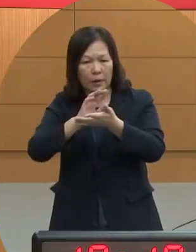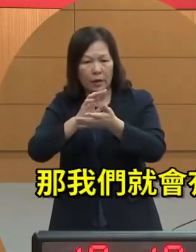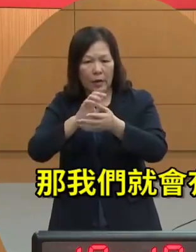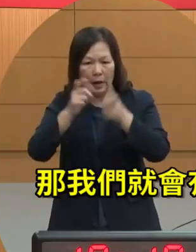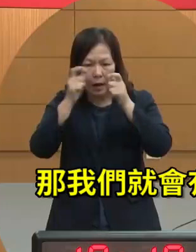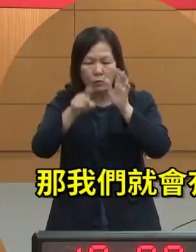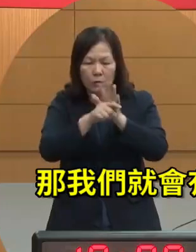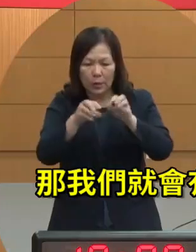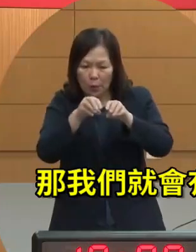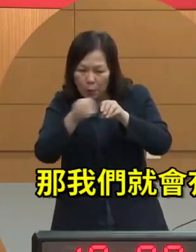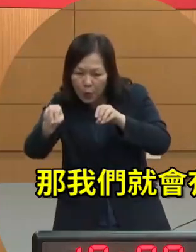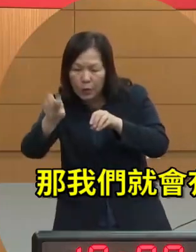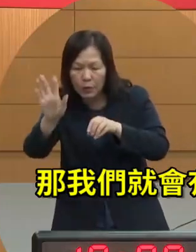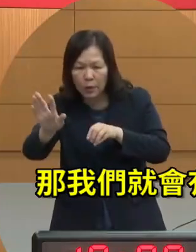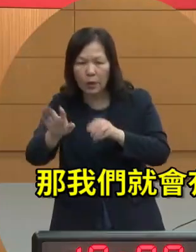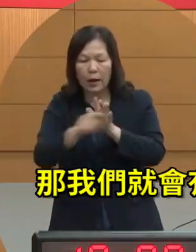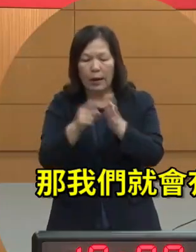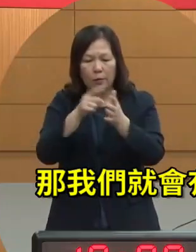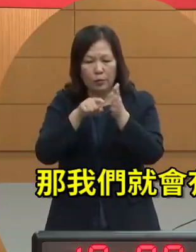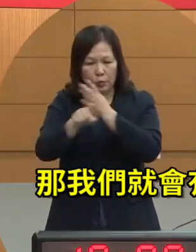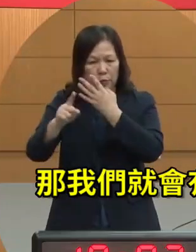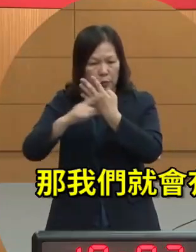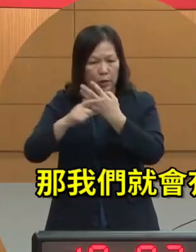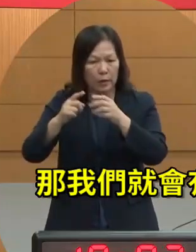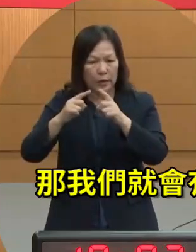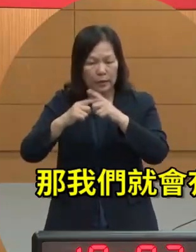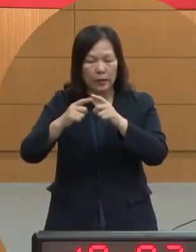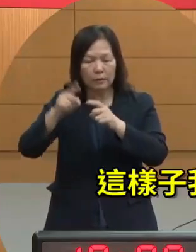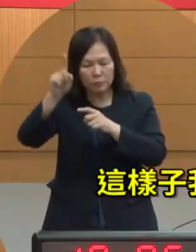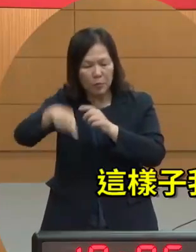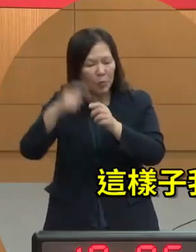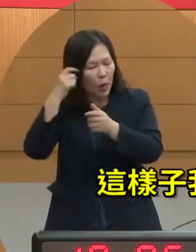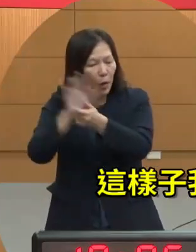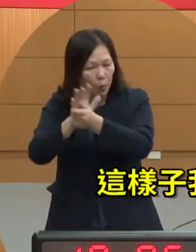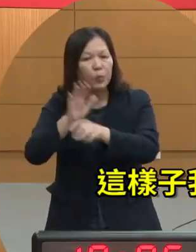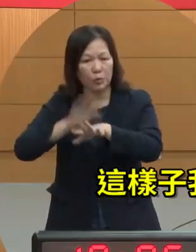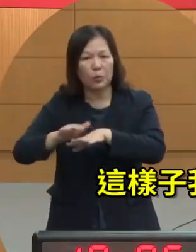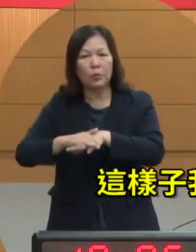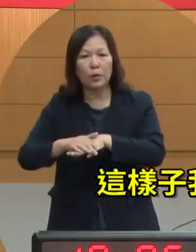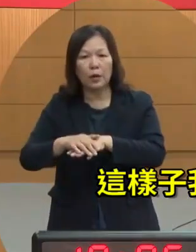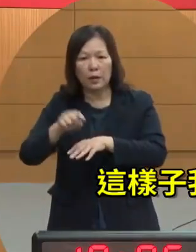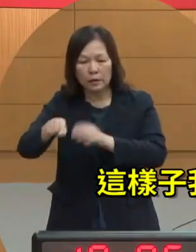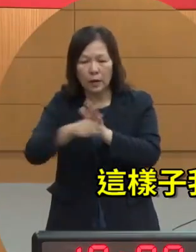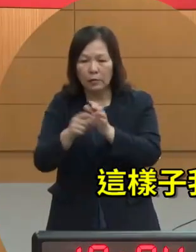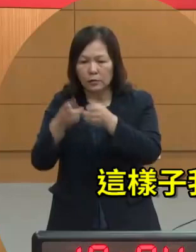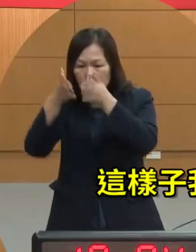那我們就會有很多專業人才願意來恆春服務 這樣子我們就可以解決偏鄉的問題